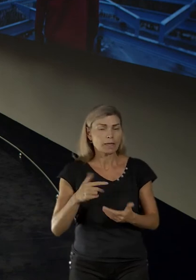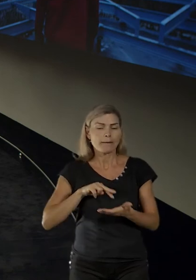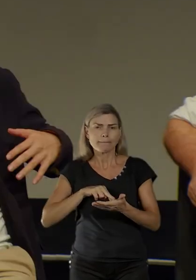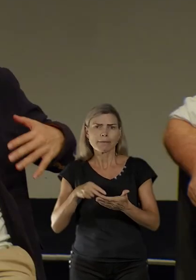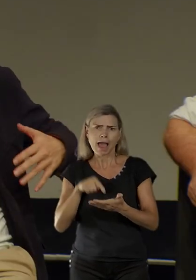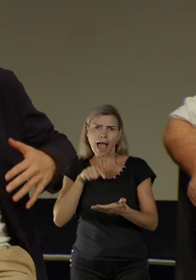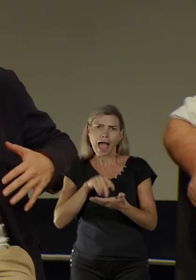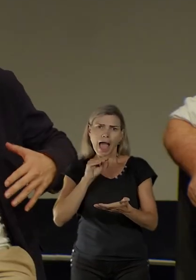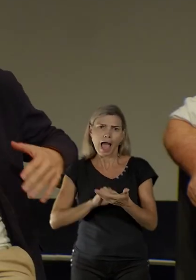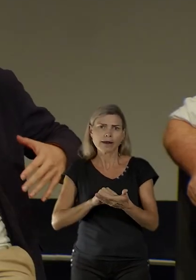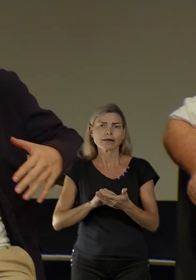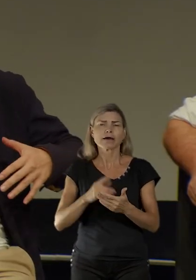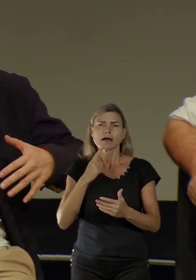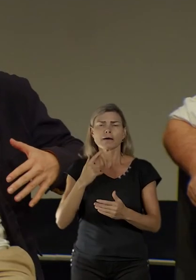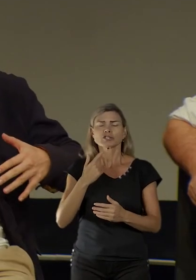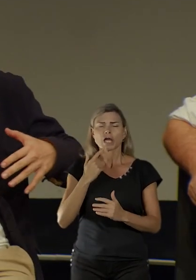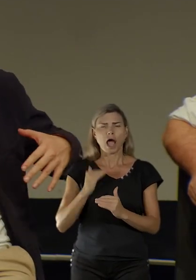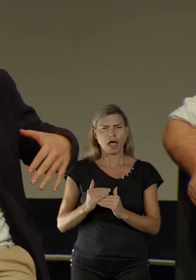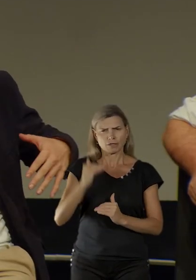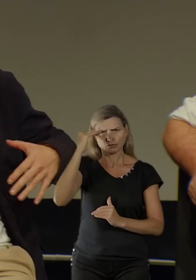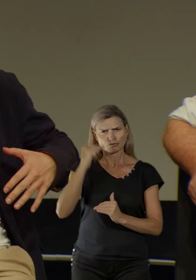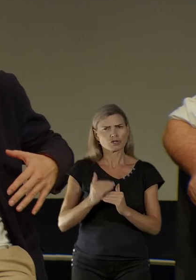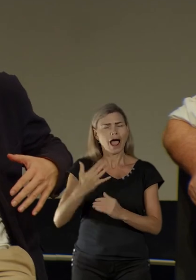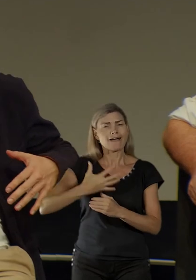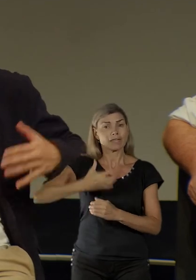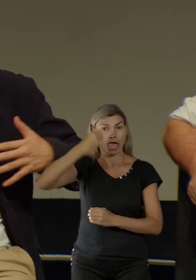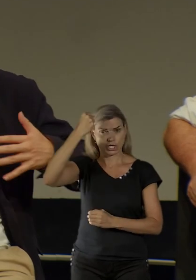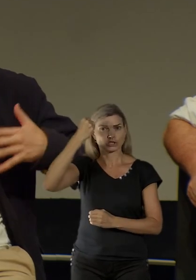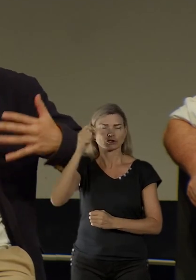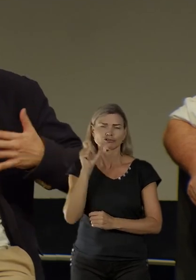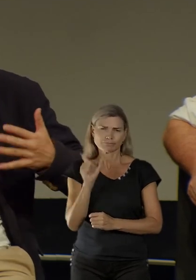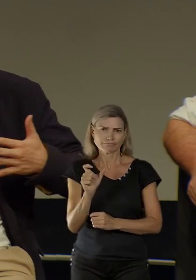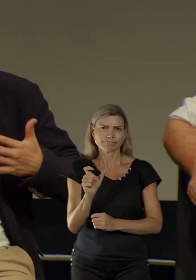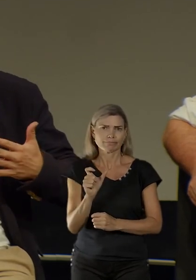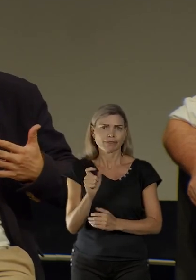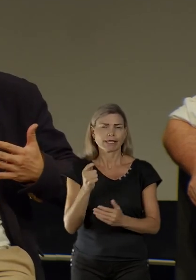Je to hladina věží, a to asi možná je v této debatě zavádějící. Je to hladina dominant, tak si to můžeme přeložit.